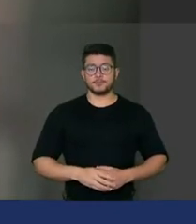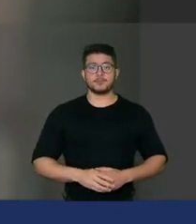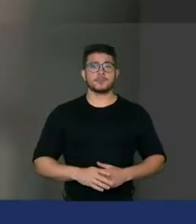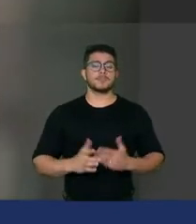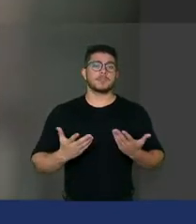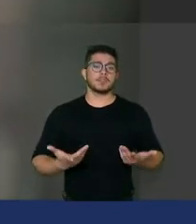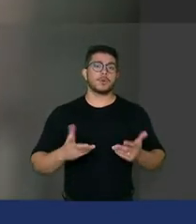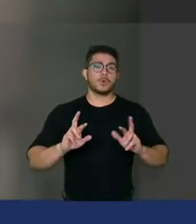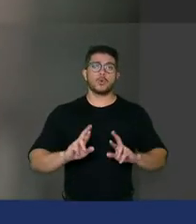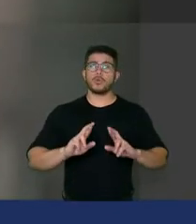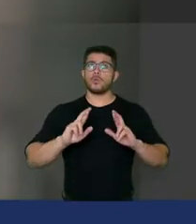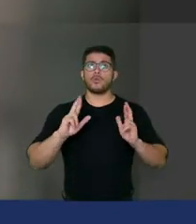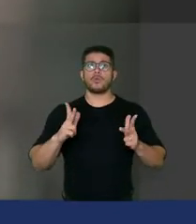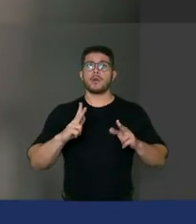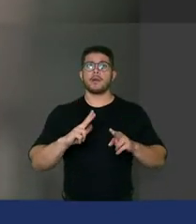NÃO ESTAMOS INCLUINDO A